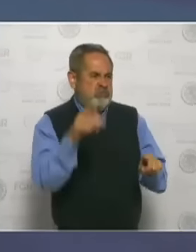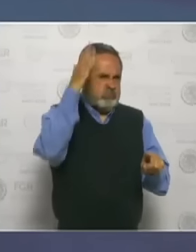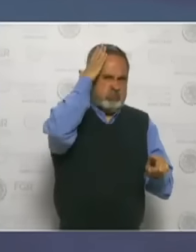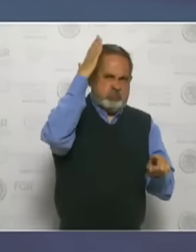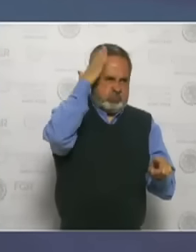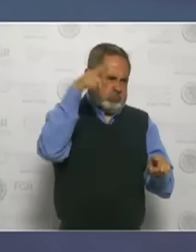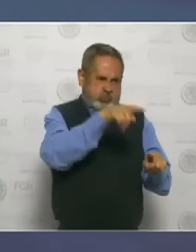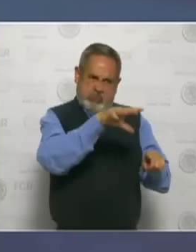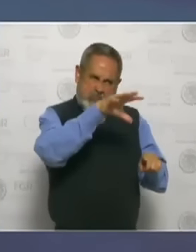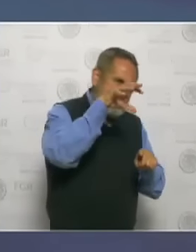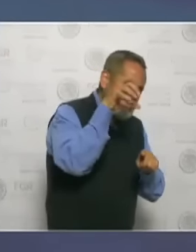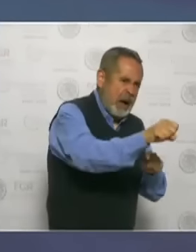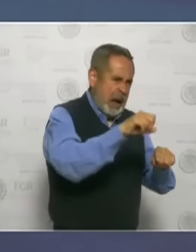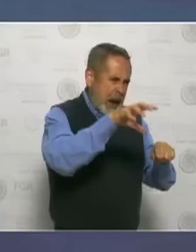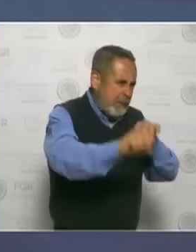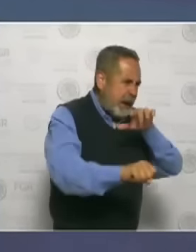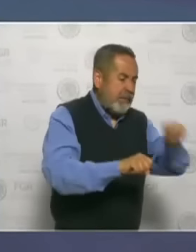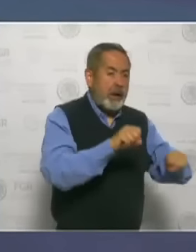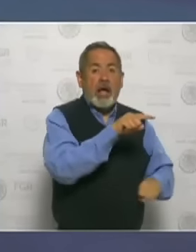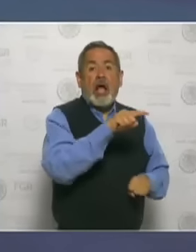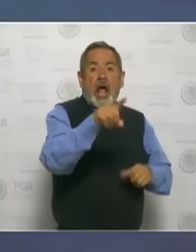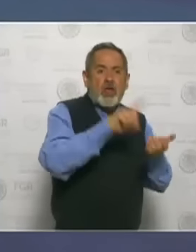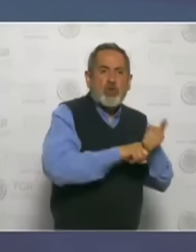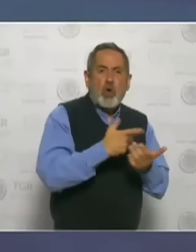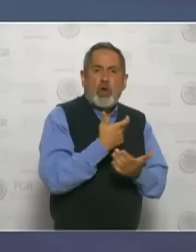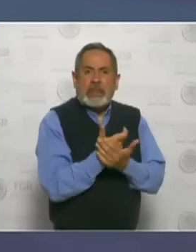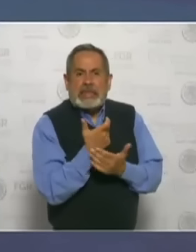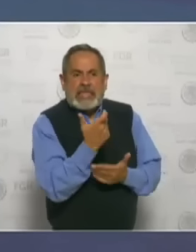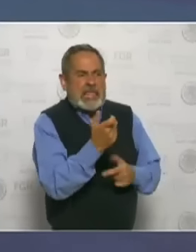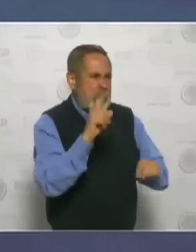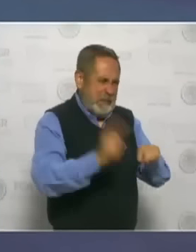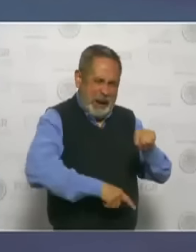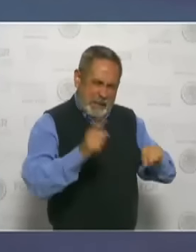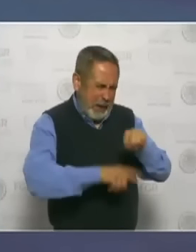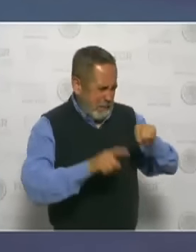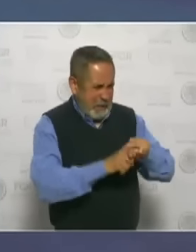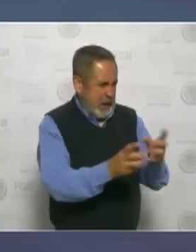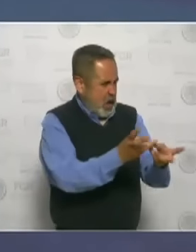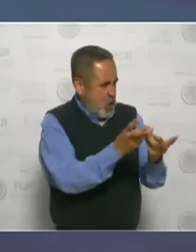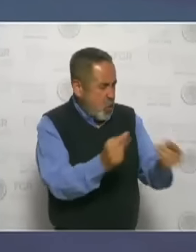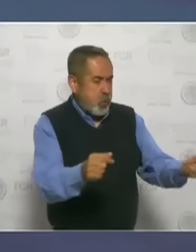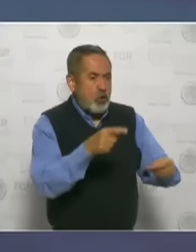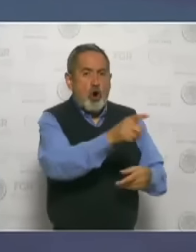los esquemas financieros ilícitos. Con el fortalecimiento normativo y operativo de la